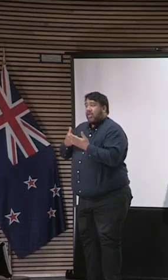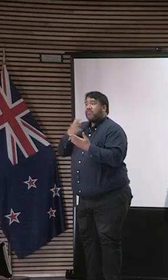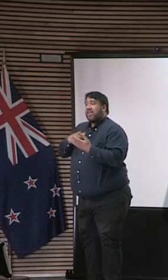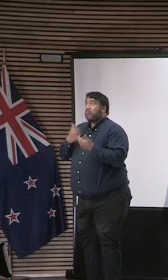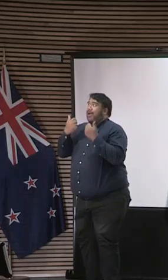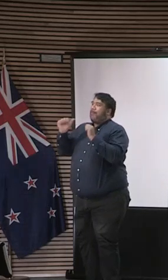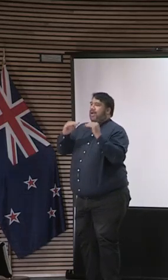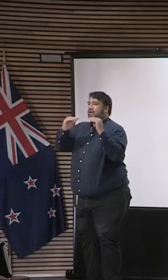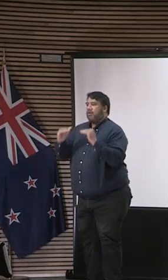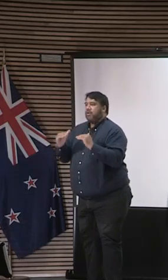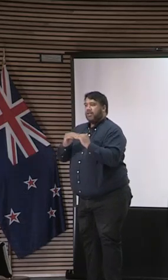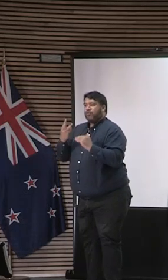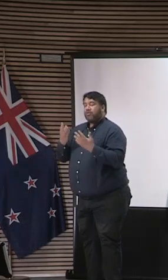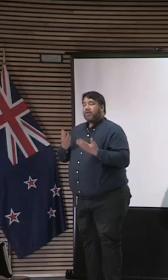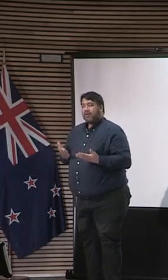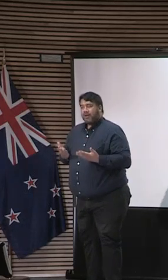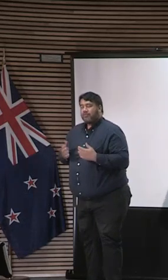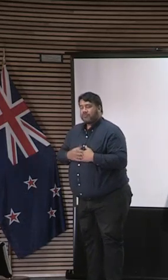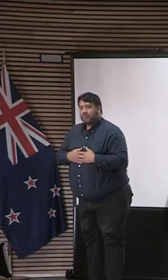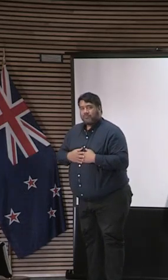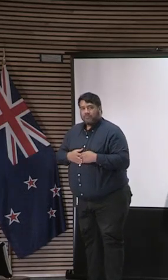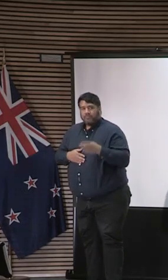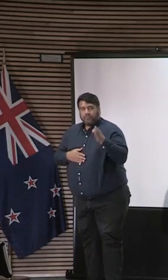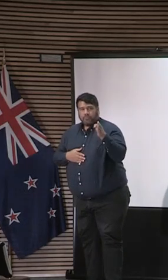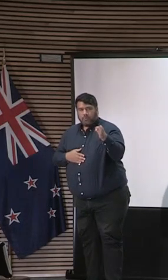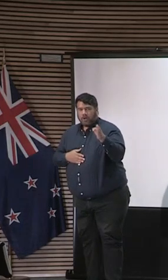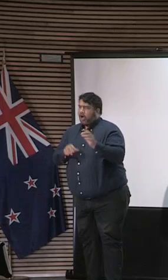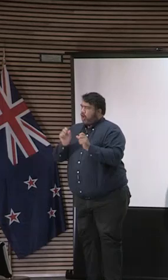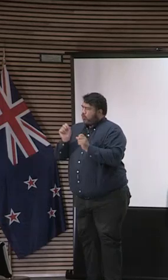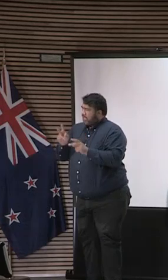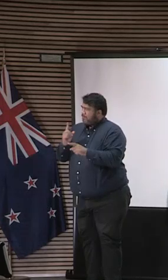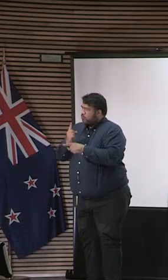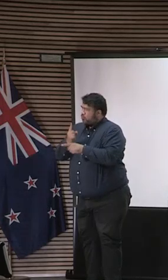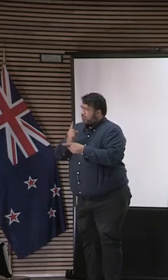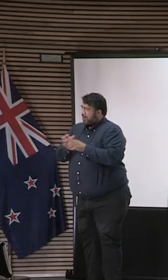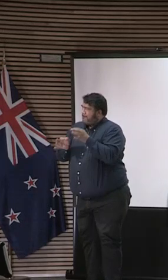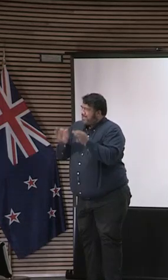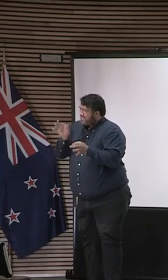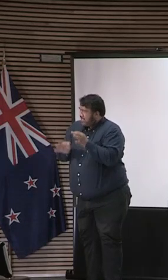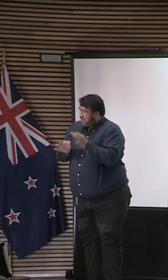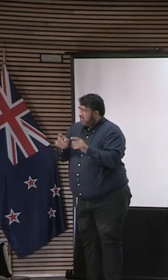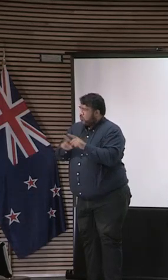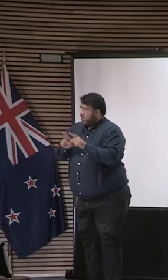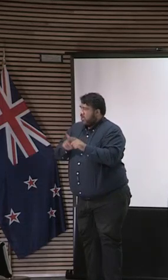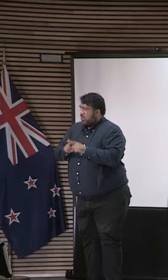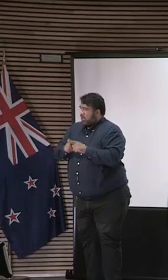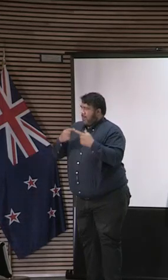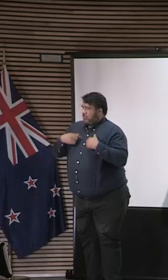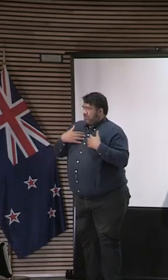katoa o te Taumata 4 kei runga i a maatau te whakahaere i nga keehi hou ka puta i te rohe, ka pakaru te mekameka tuku puta noa i nga hapori. Kua angitu matou i roto i nga waahanga e rua, koia hoki te mea kua eke tatou